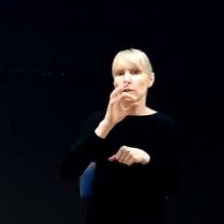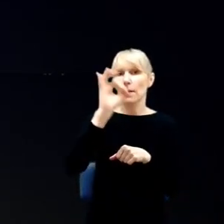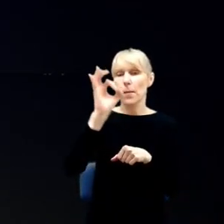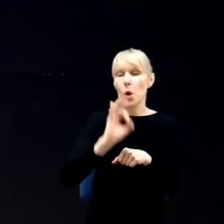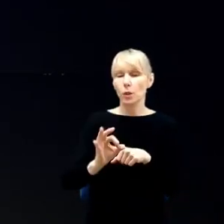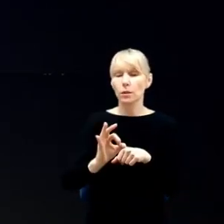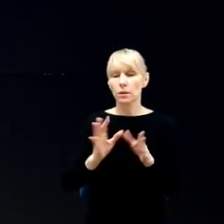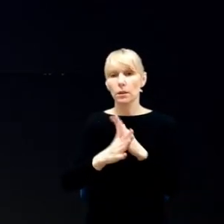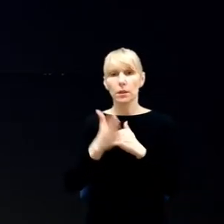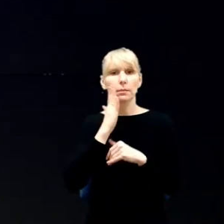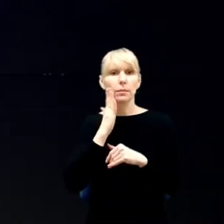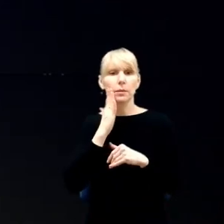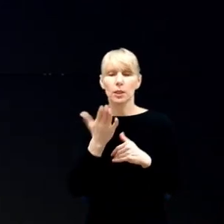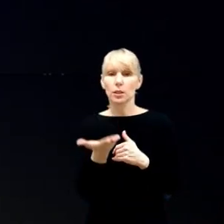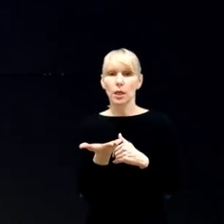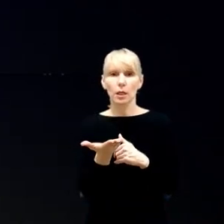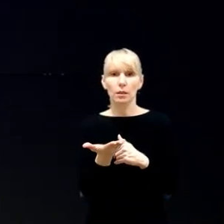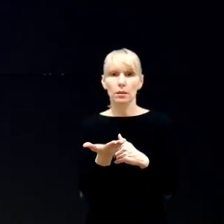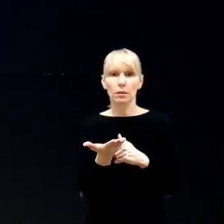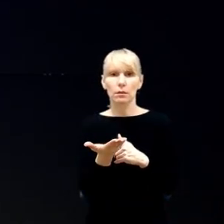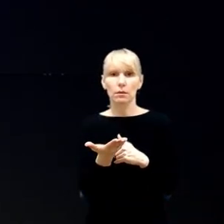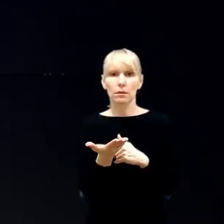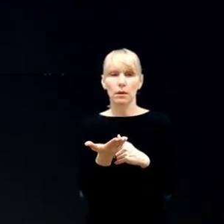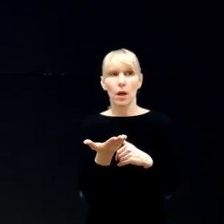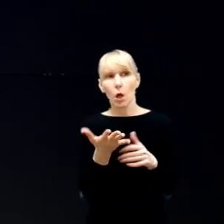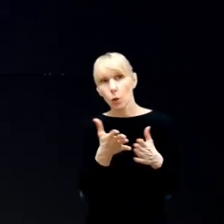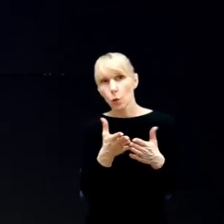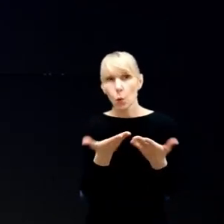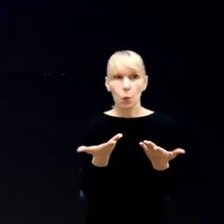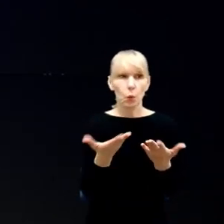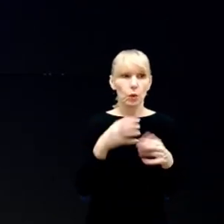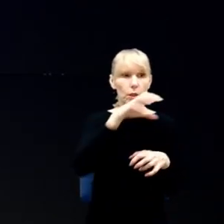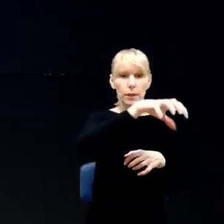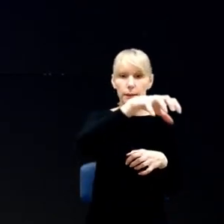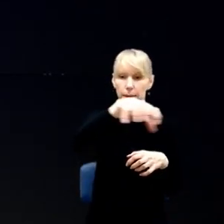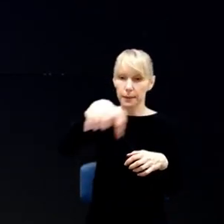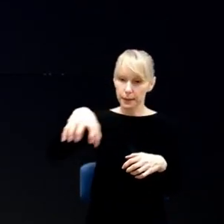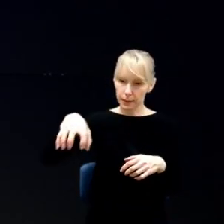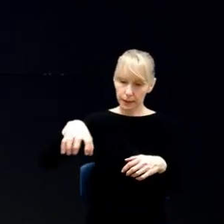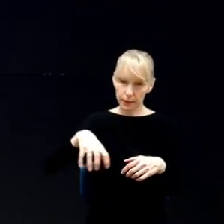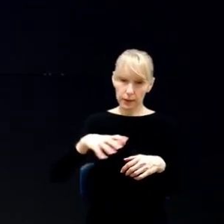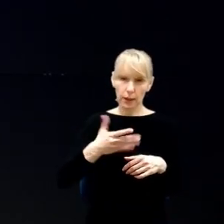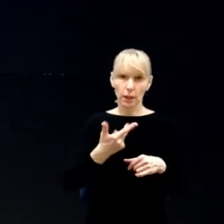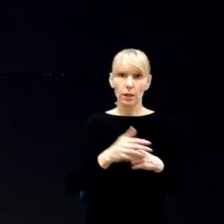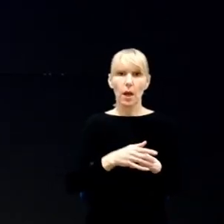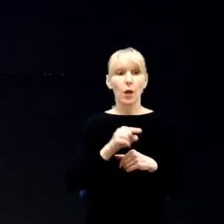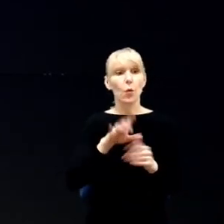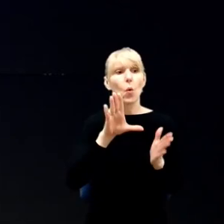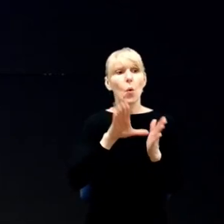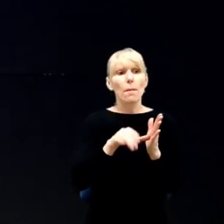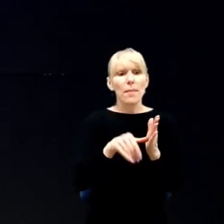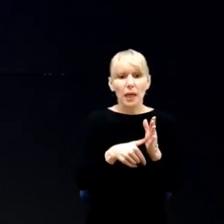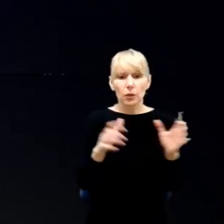Wokół miasta rosną osiedla, natomiast samo to miasto bardzo szybko się kurczy.